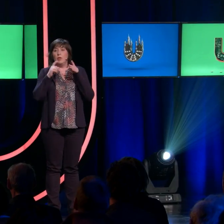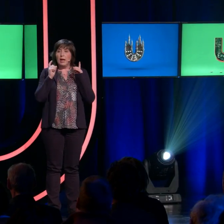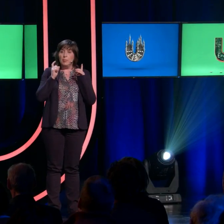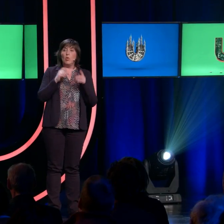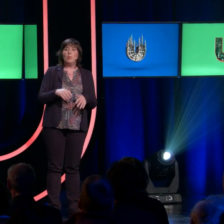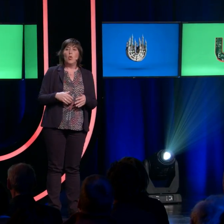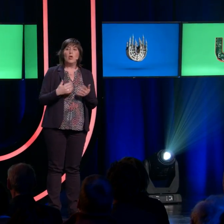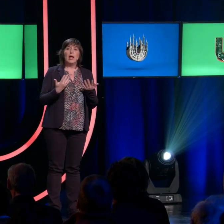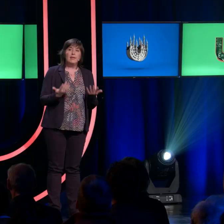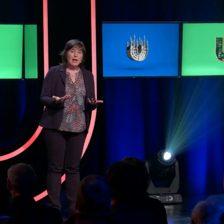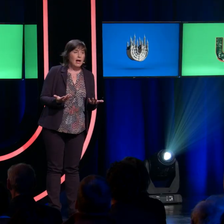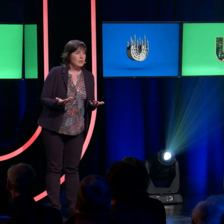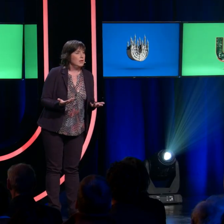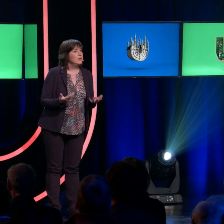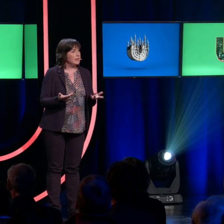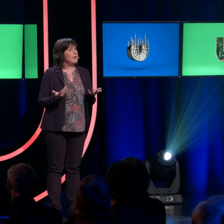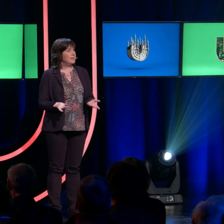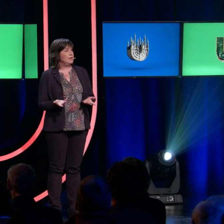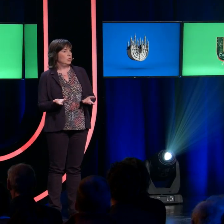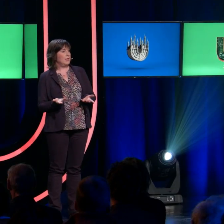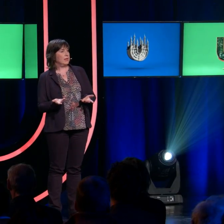Die wenkbrauwen omhoog en die handen, dat gaat simultaan.